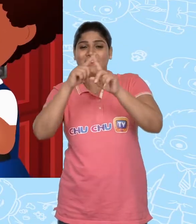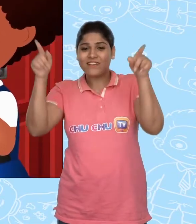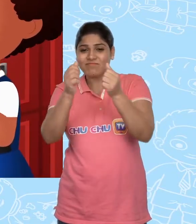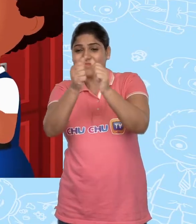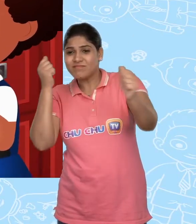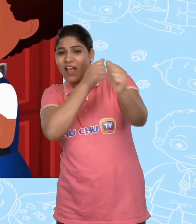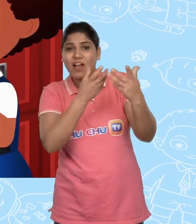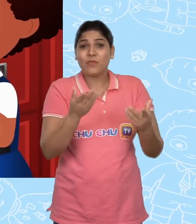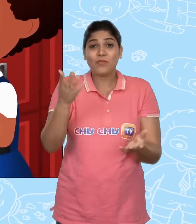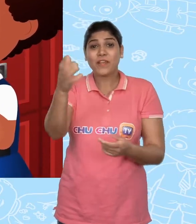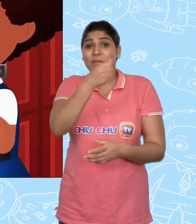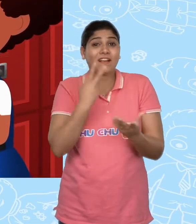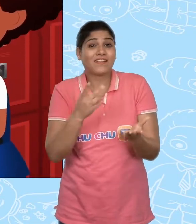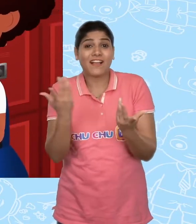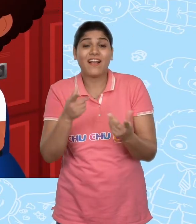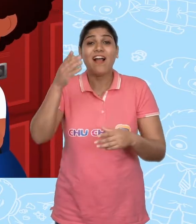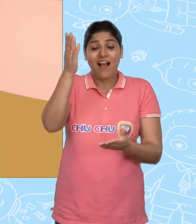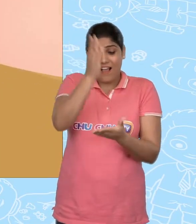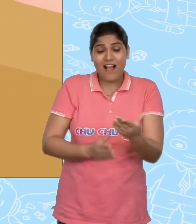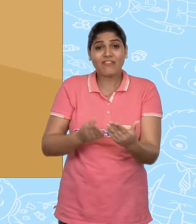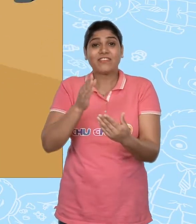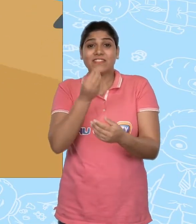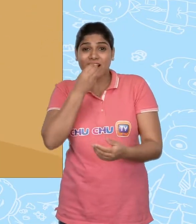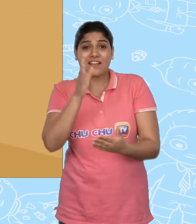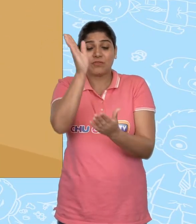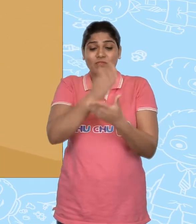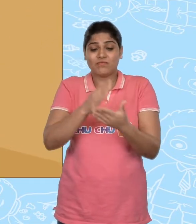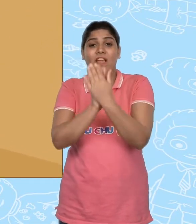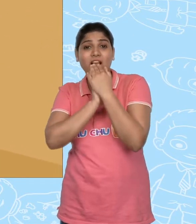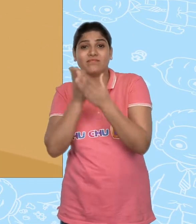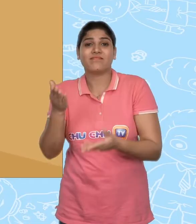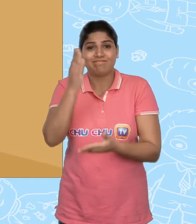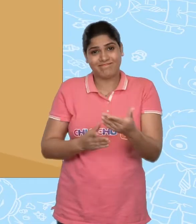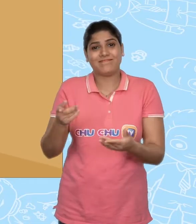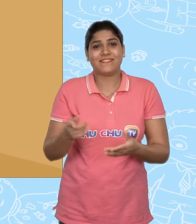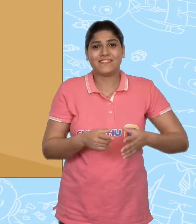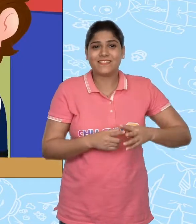फिर वह दोनों गयीं लाकर तक और उन्हें मिला आधा खाया हुआ sandwich.